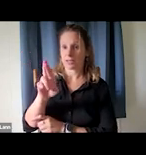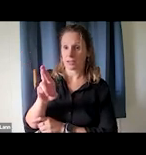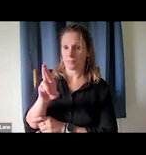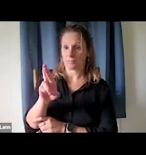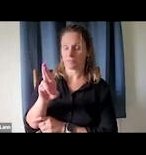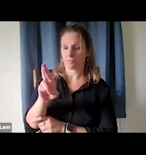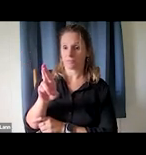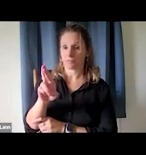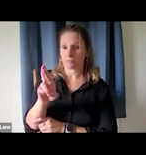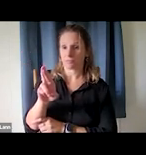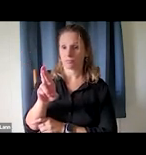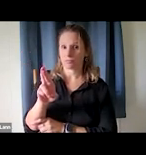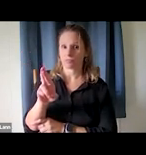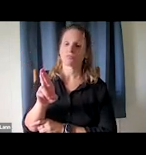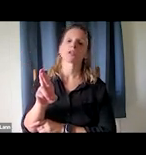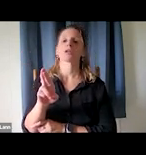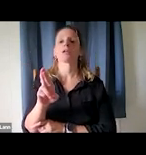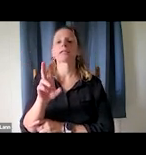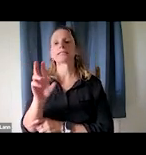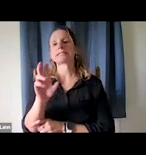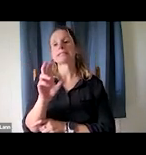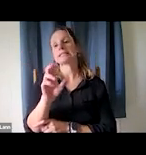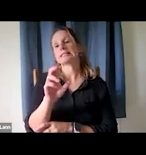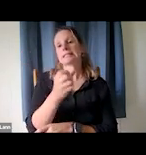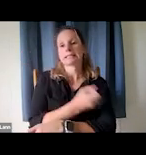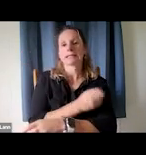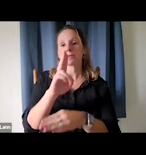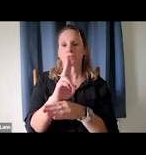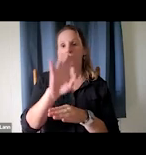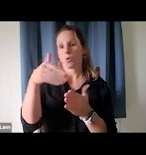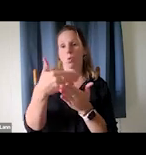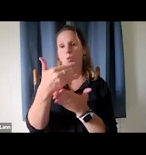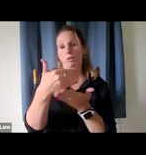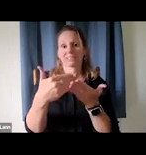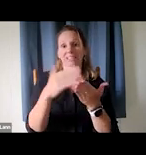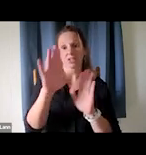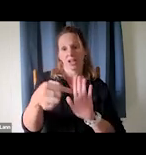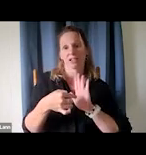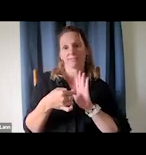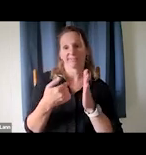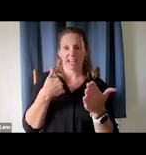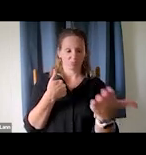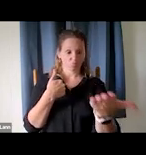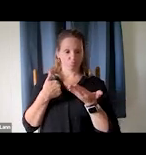de una sección ineficaz de consumo de sustancias. Esta es toda la sección que me presentaron. No era más que esto.